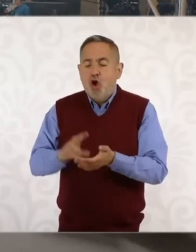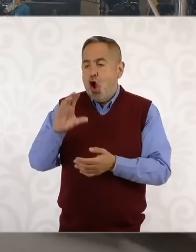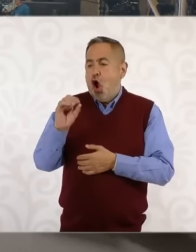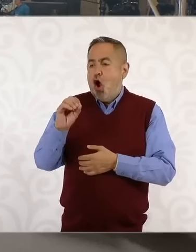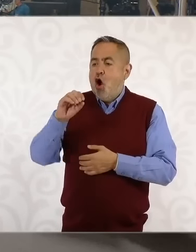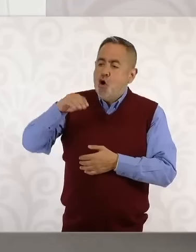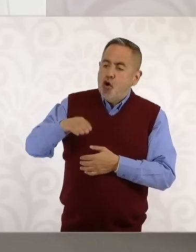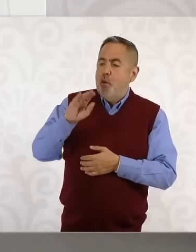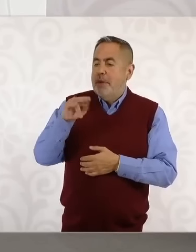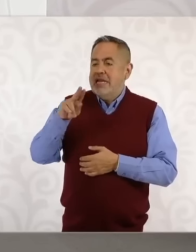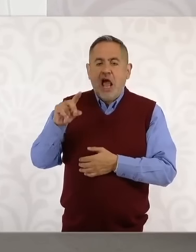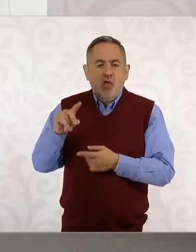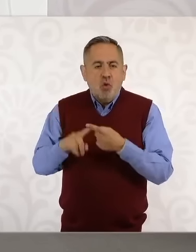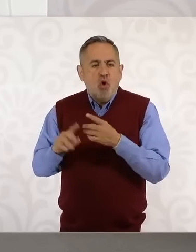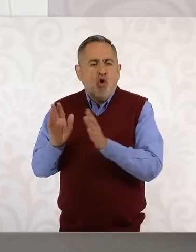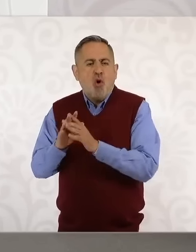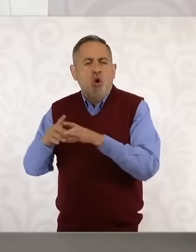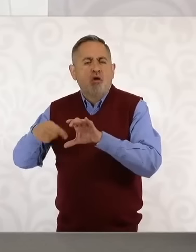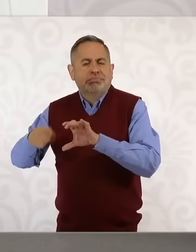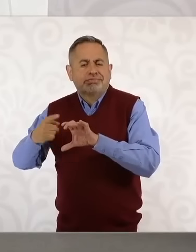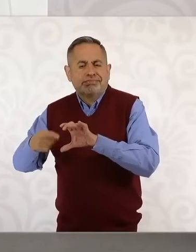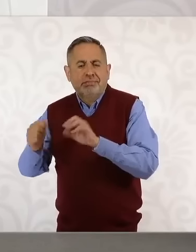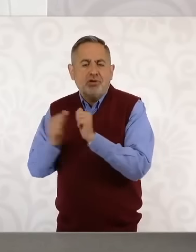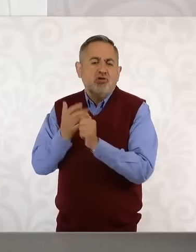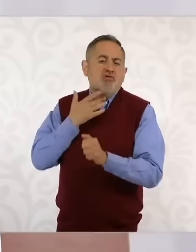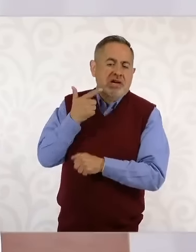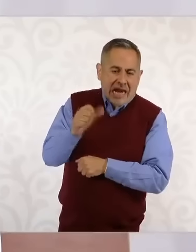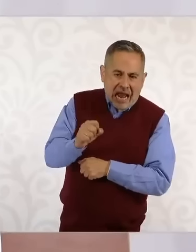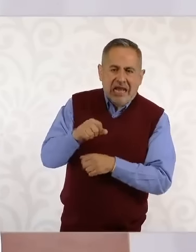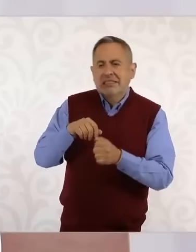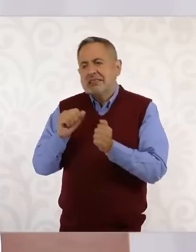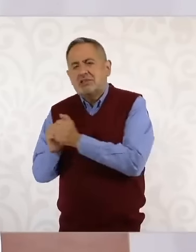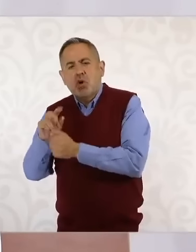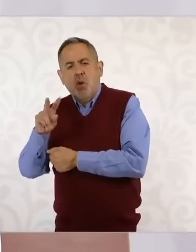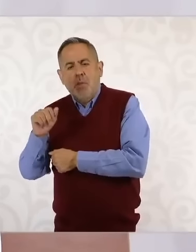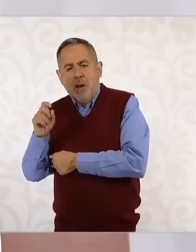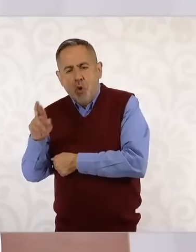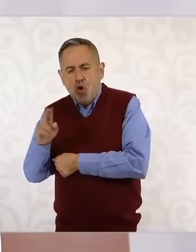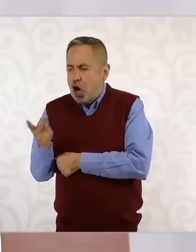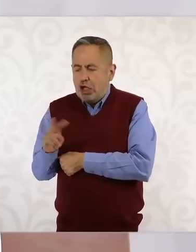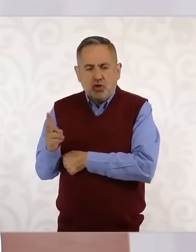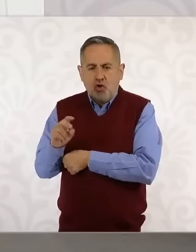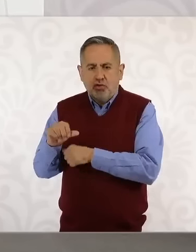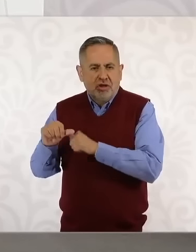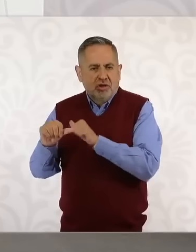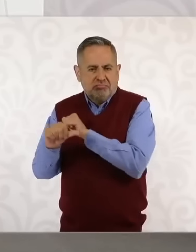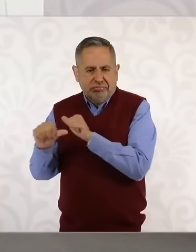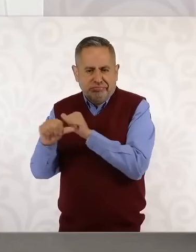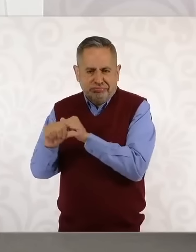y una turbina de vapor. Son más eficientes y usan gas natural. ¿En dónde van a estar estas plantas?